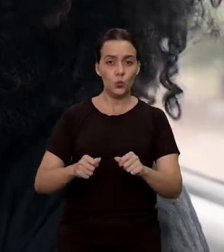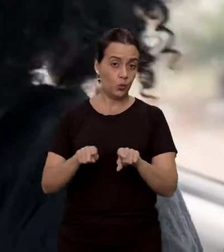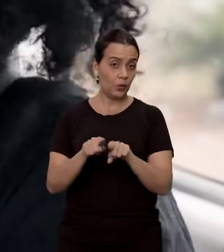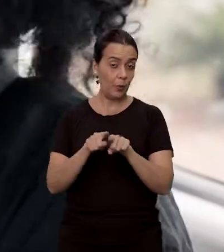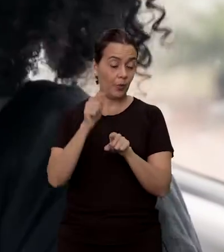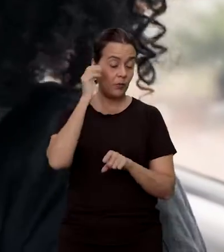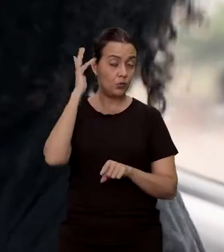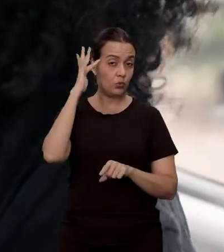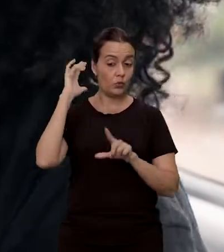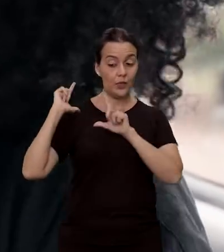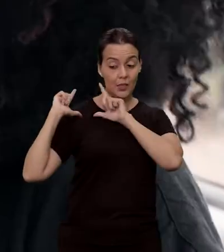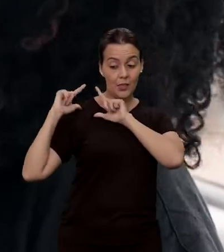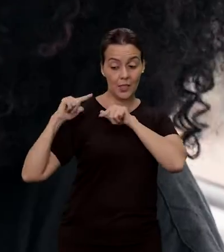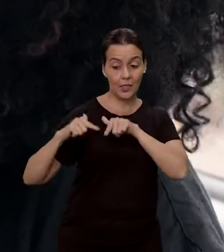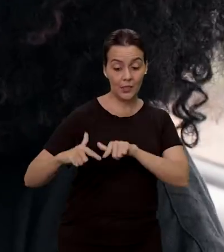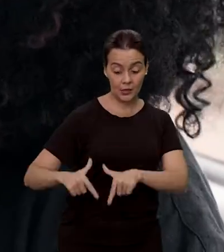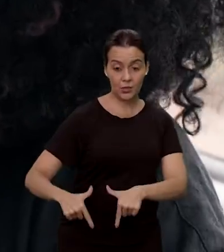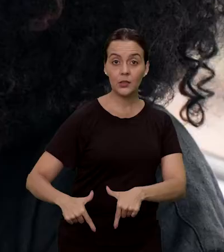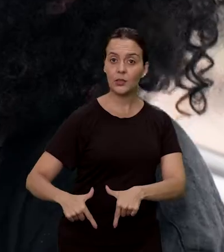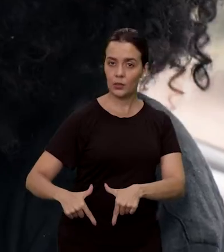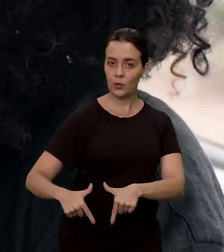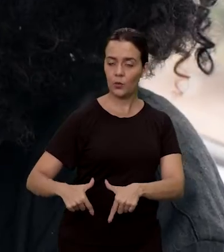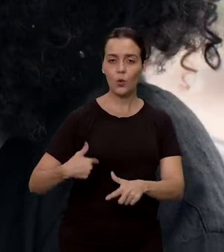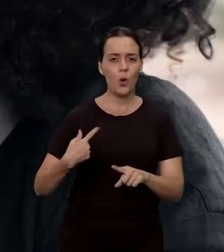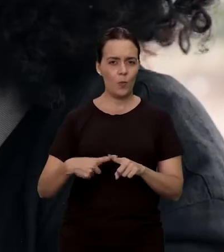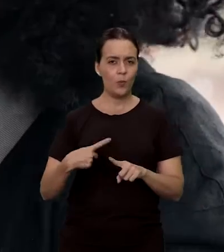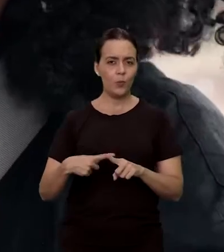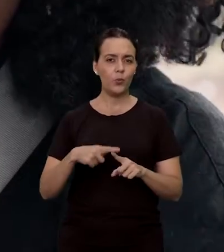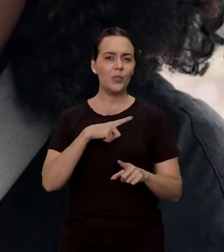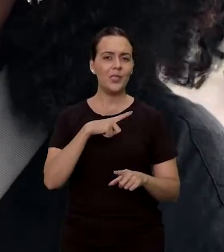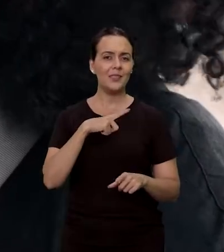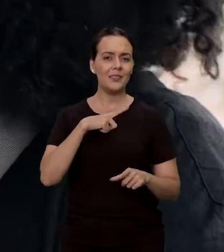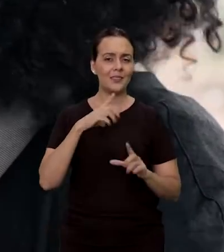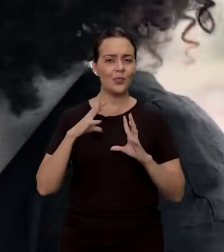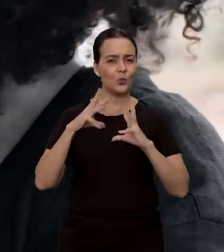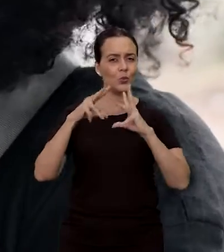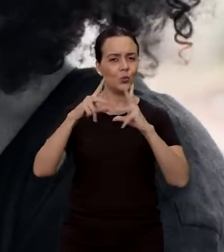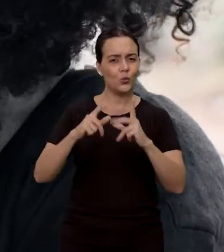e eu acho que a gente tem que discutir o que é tradição. Porque a gente tem uma tradição ocidental, a gente tem